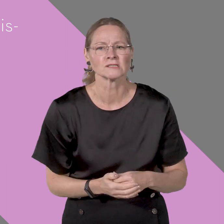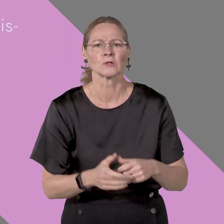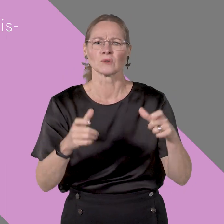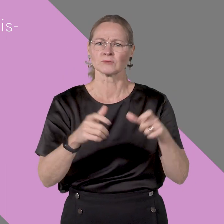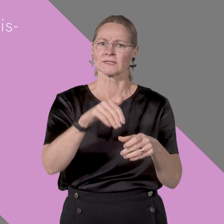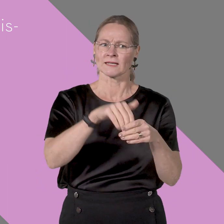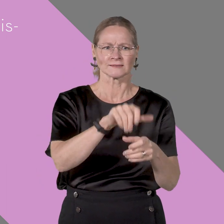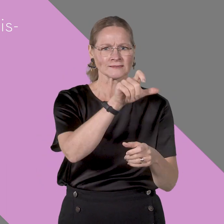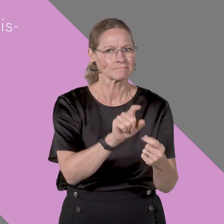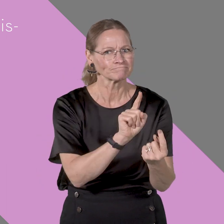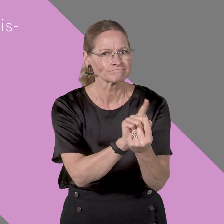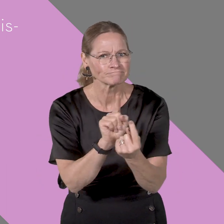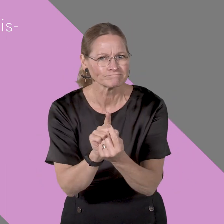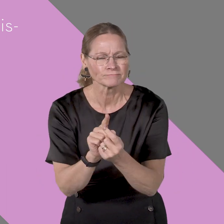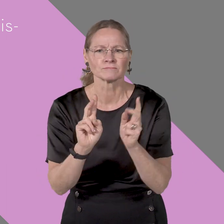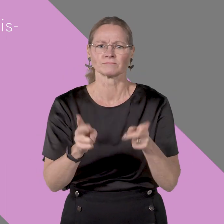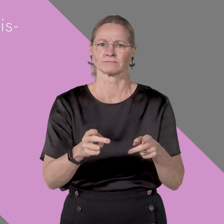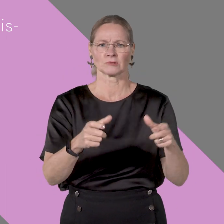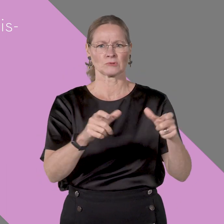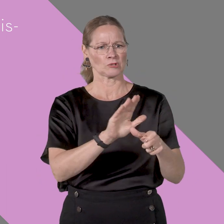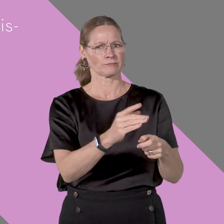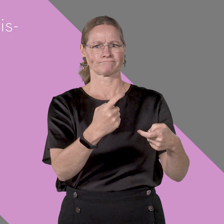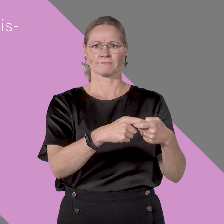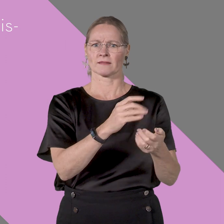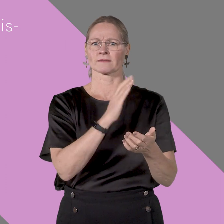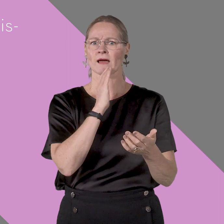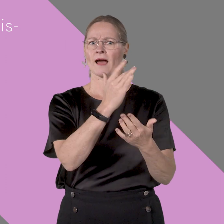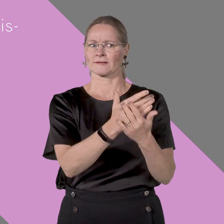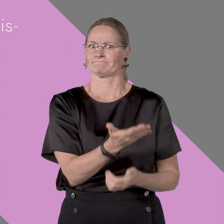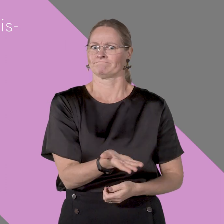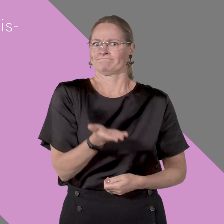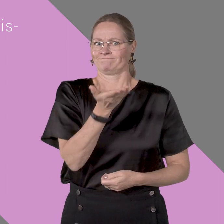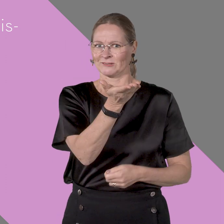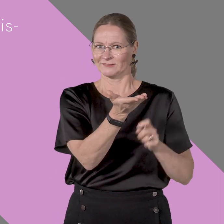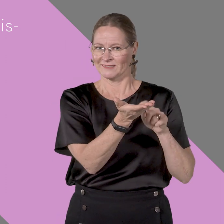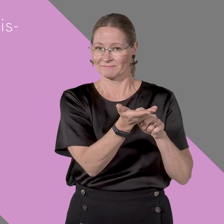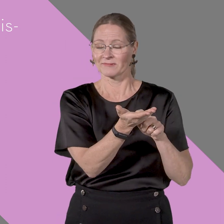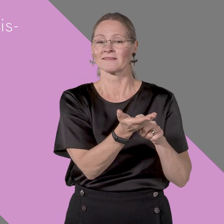tavataan yhdistyksen jäseniä sekä nostetaan esiin yhdistykseen liittyviä tarinoita.